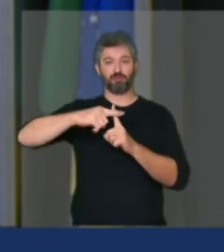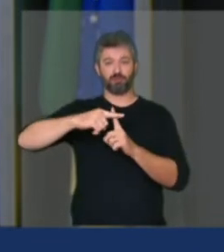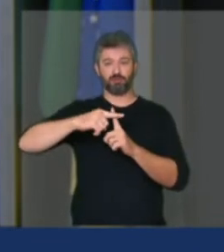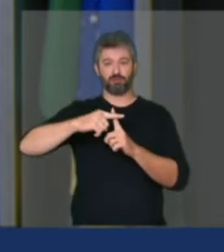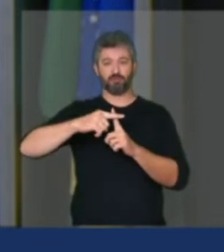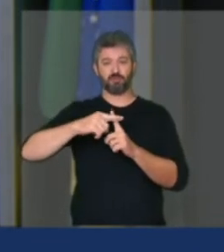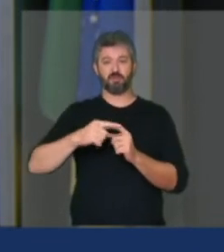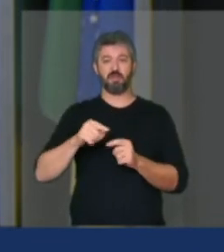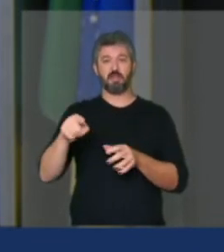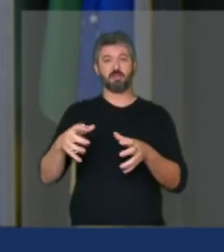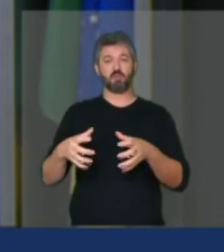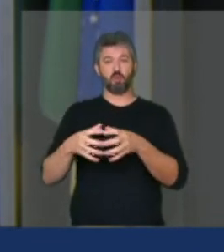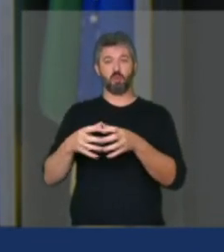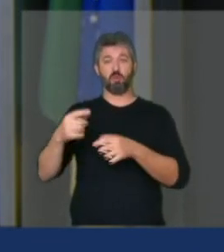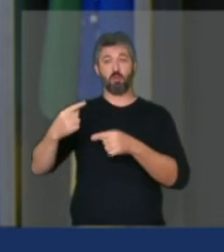POLÍTICO... LÁ EM PERNAMBUCO TEM FEITO. NÓS SDAMOS